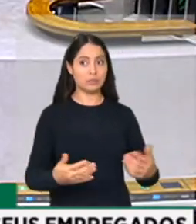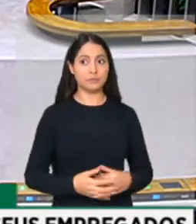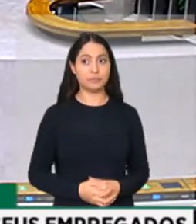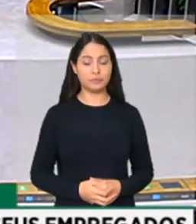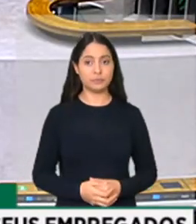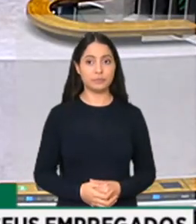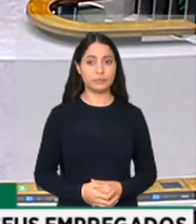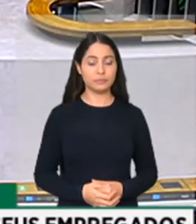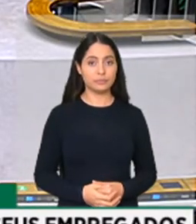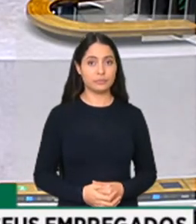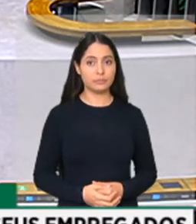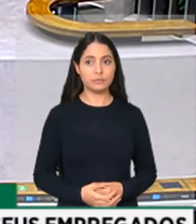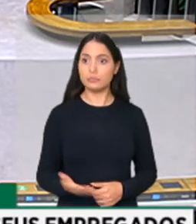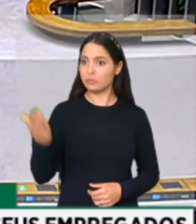PSB. PSB? PL. [DEPUTADO]: O PL... [PRESIDENTE]: ORIENTE